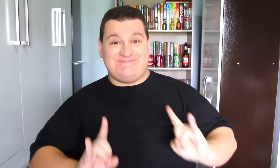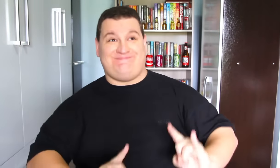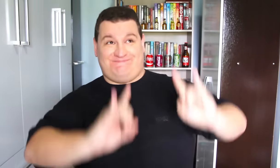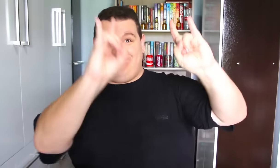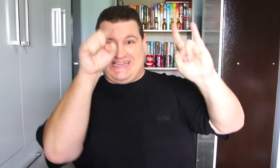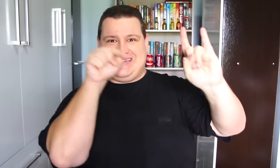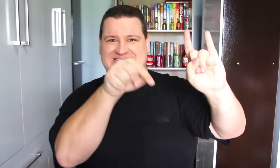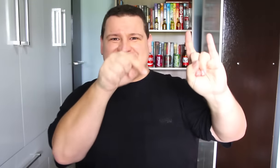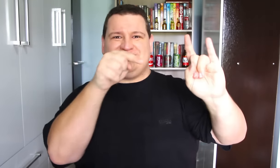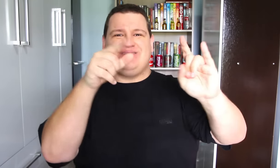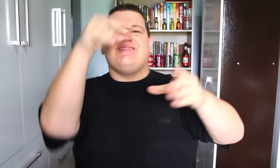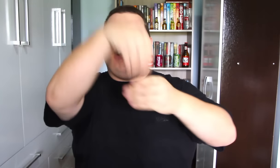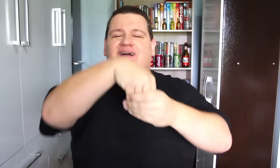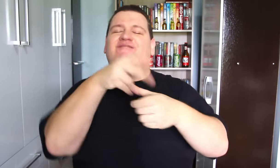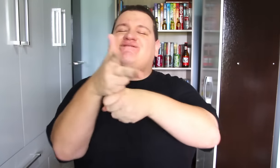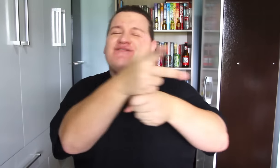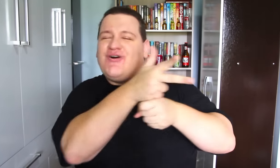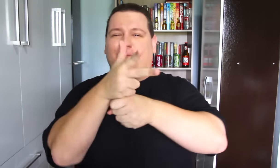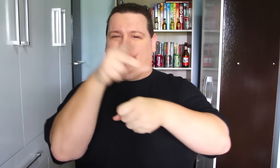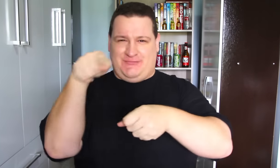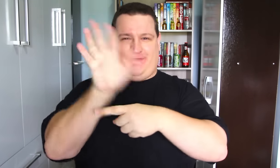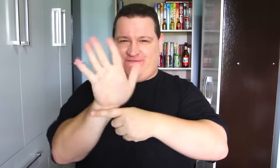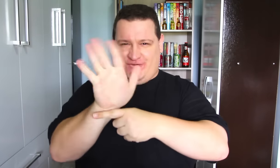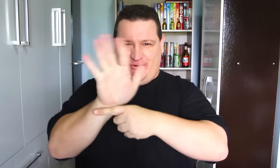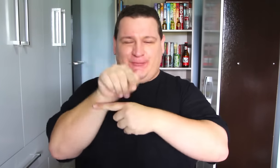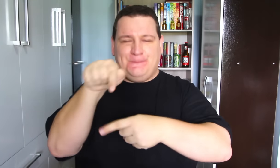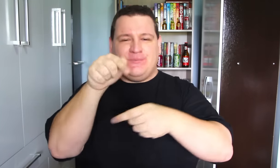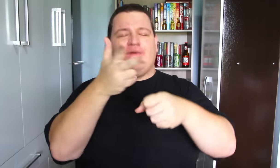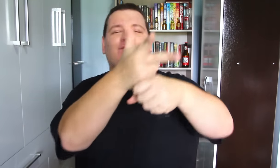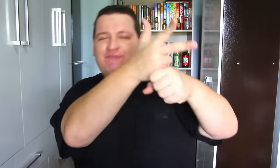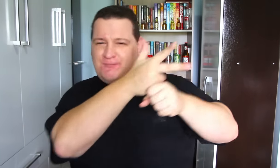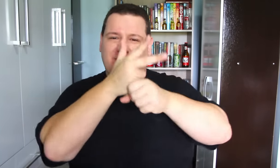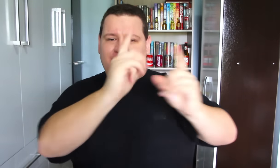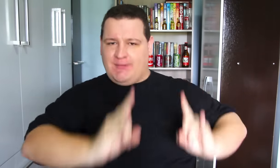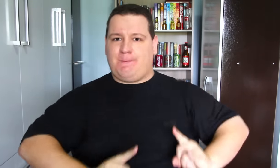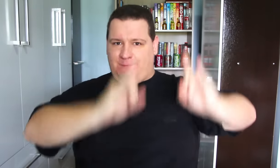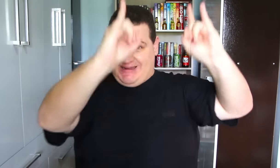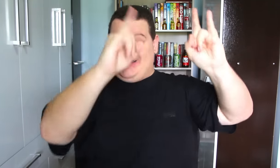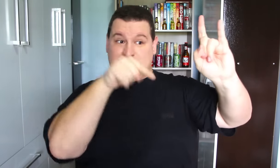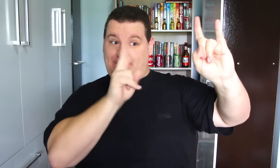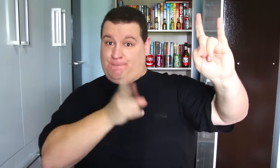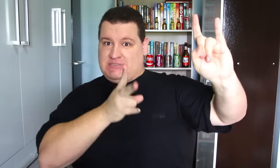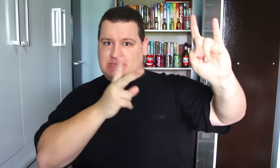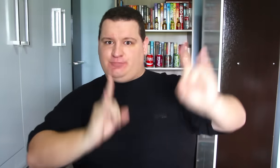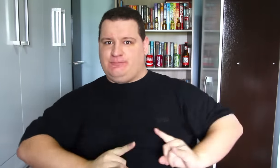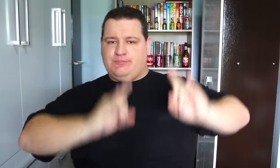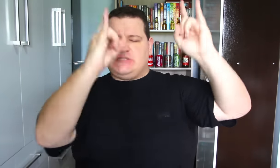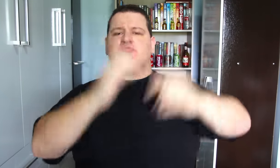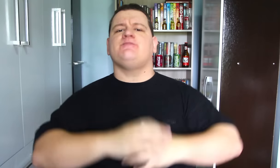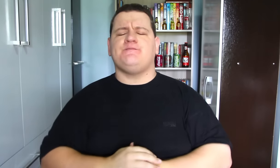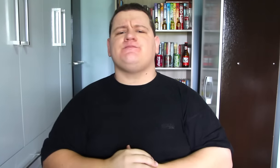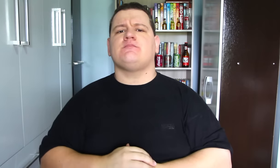O filme foi rodado num prédio.